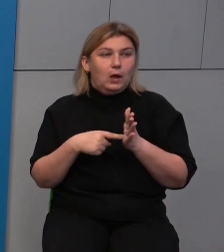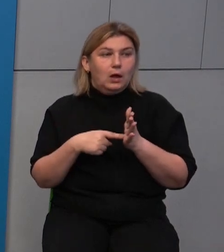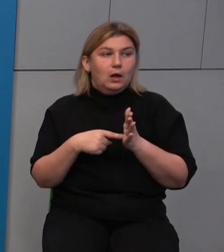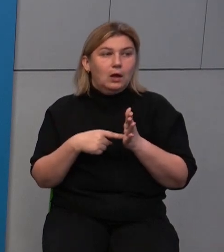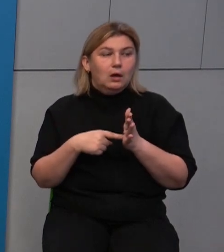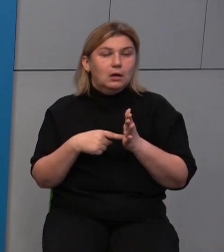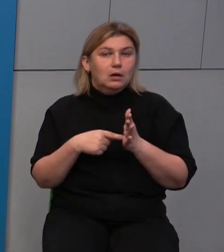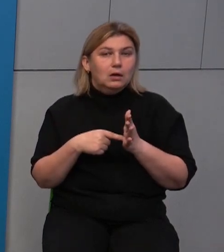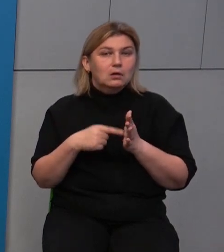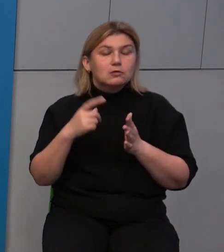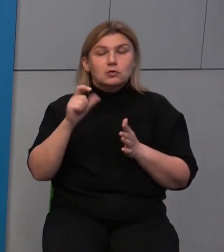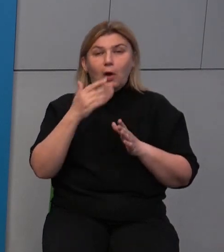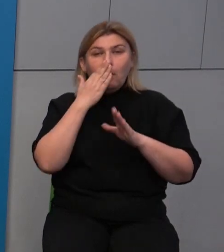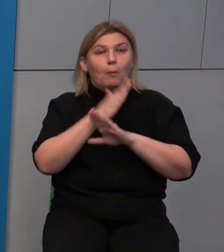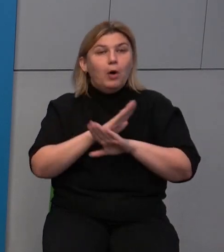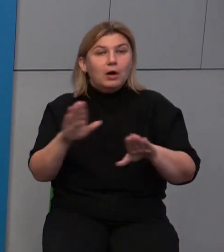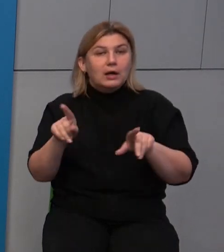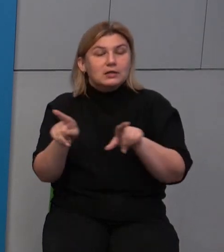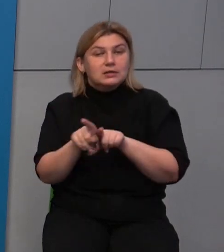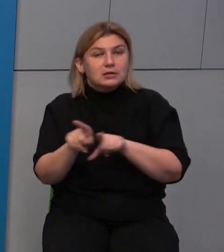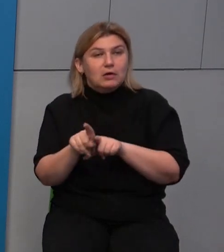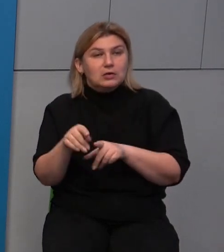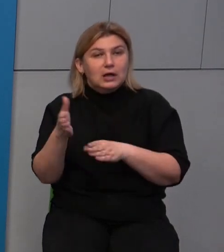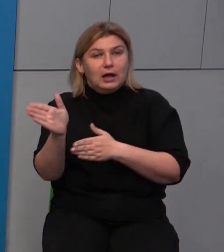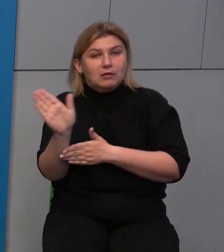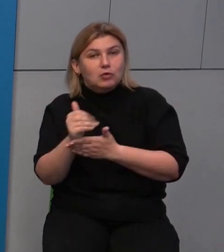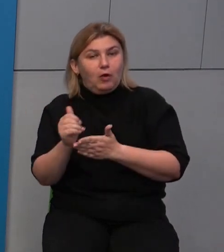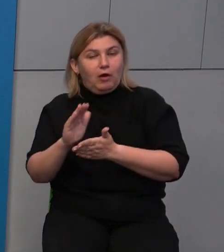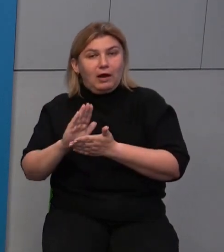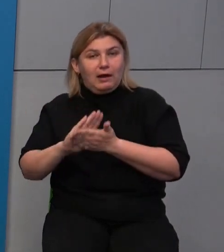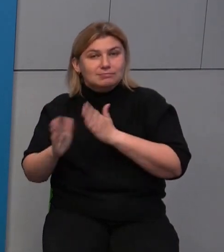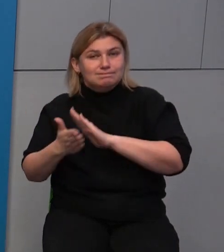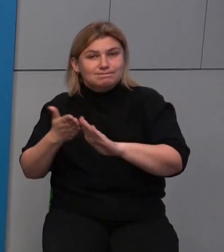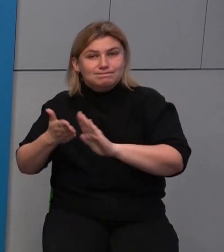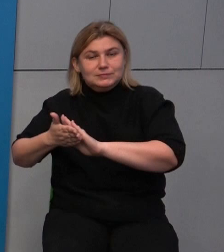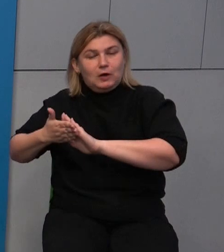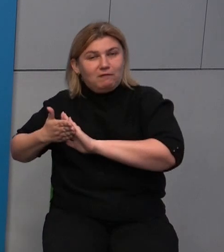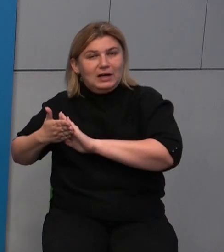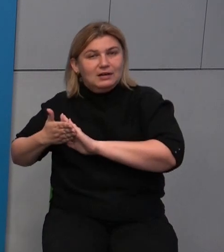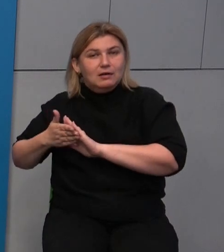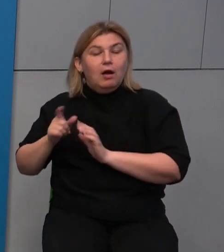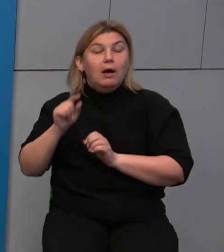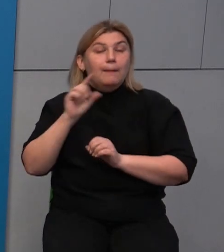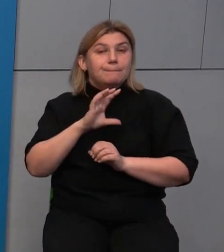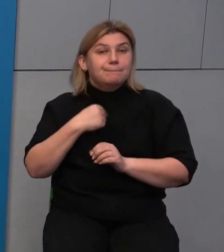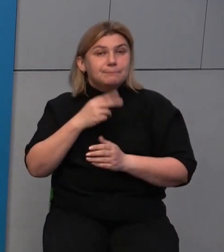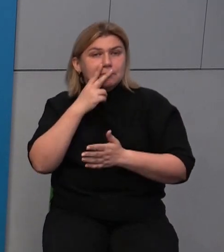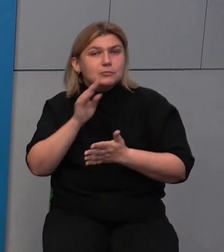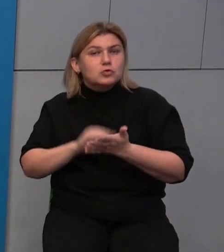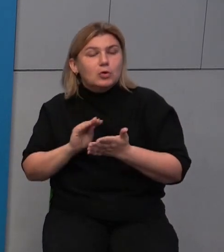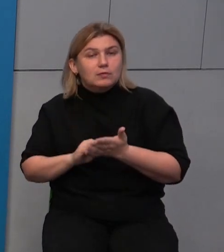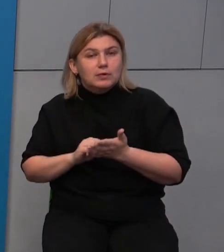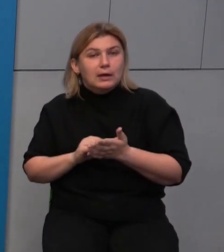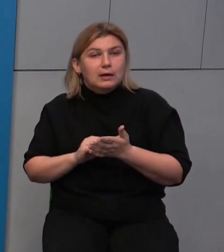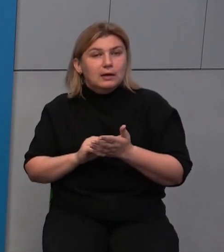To, co odsłaniają, to jednocześnie część maskują. I ja mam takie doświadczenia też bycia w rodzinie,